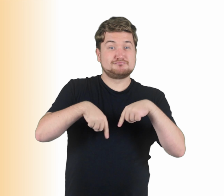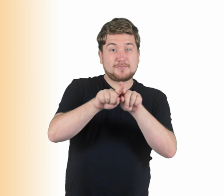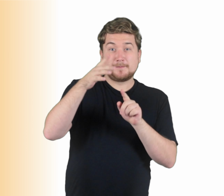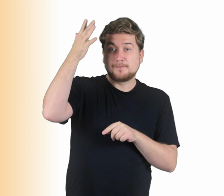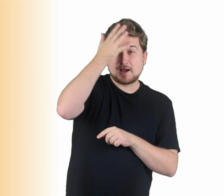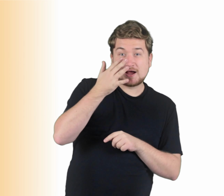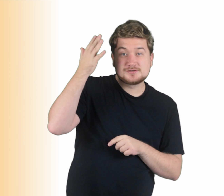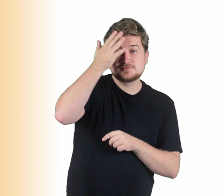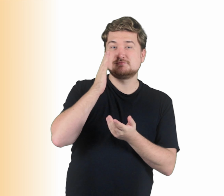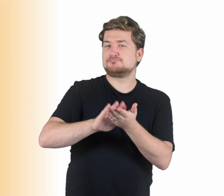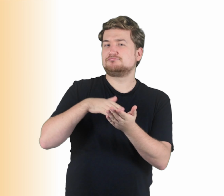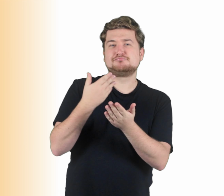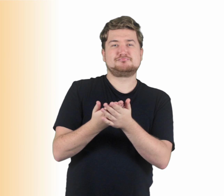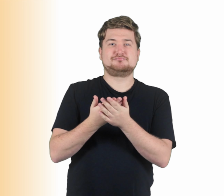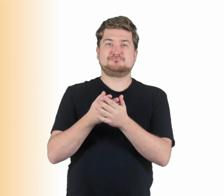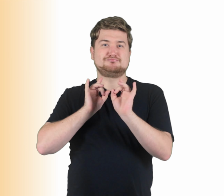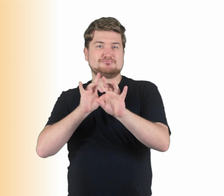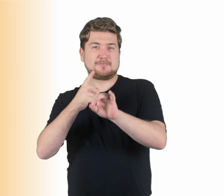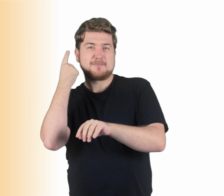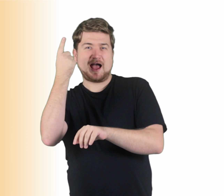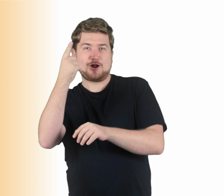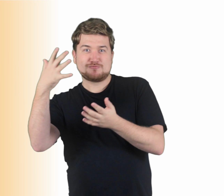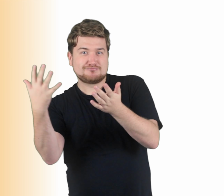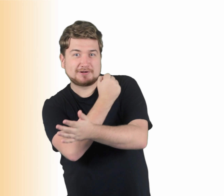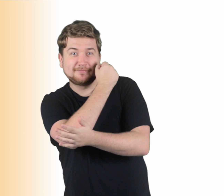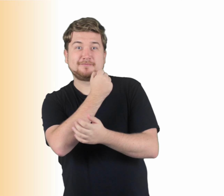Zrealizowanie marzenia, np. przebiegnięcie maratonu,